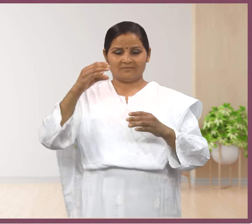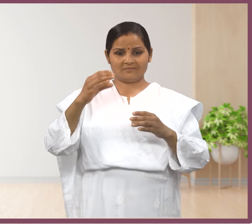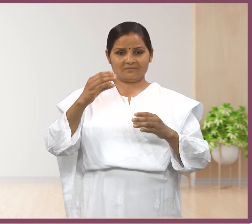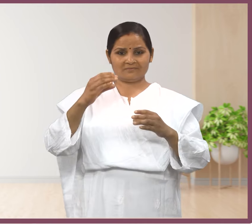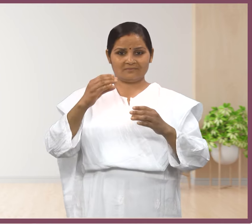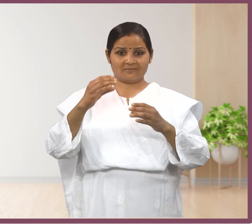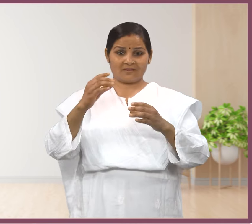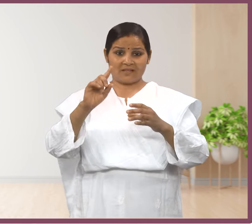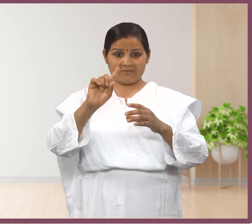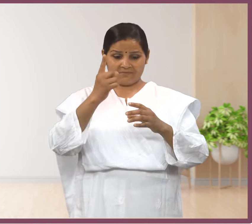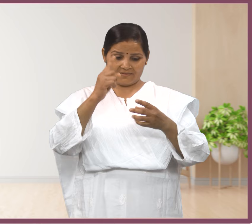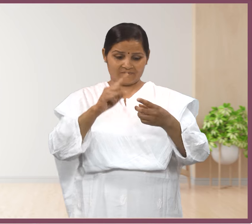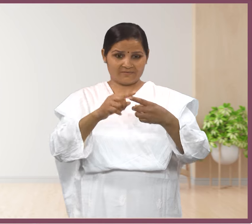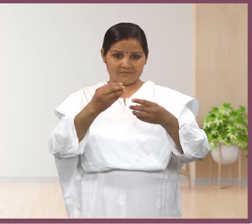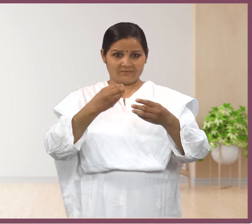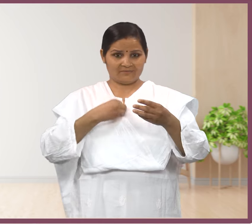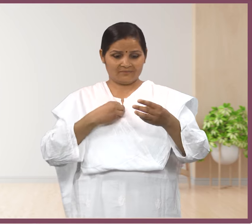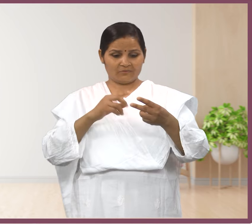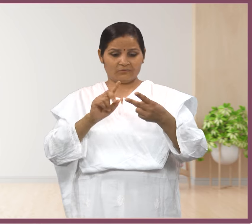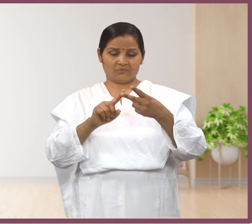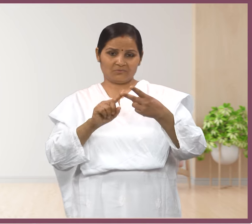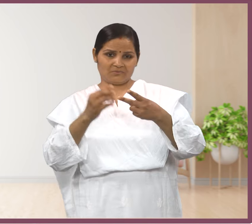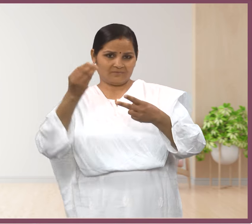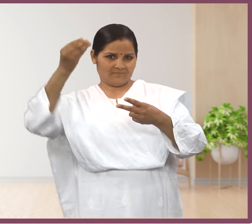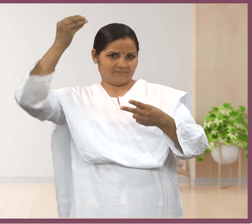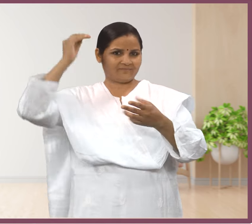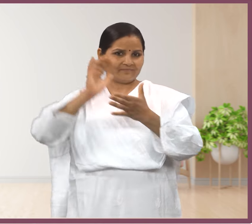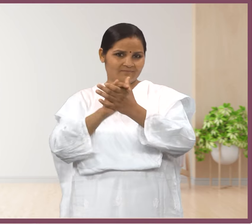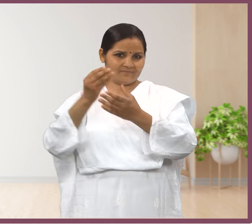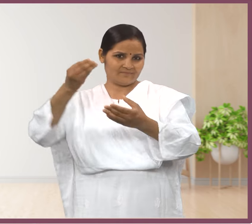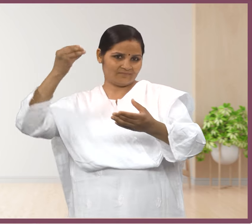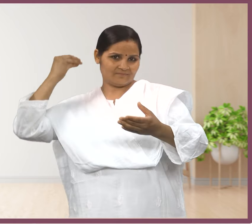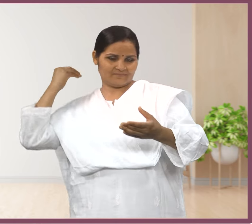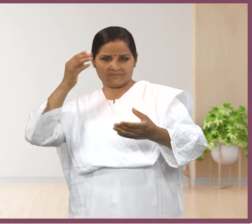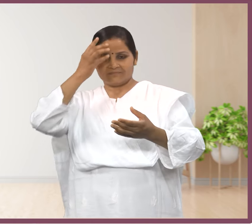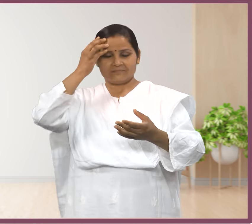ఒకటి తాను తీసుకున్నాడు, ఒకటి తన స్నేహితుడికి ఇచ్చాడు.